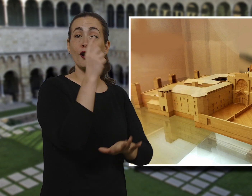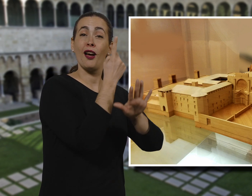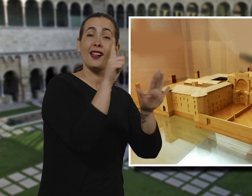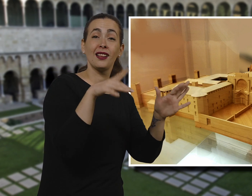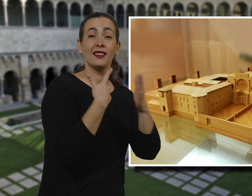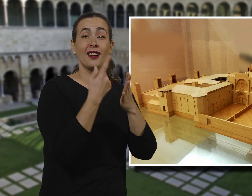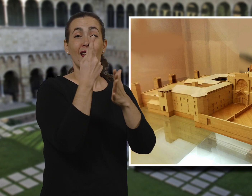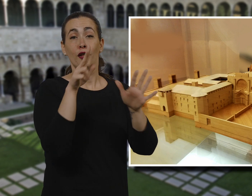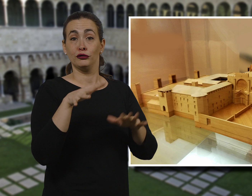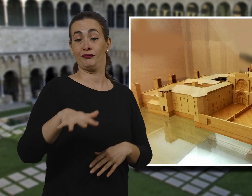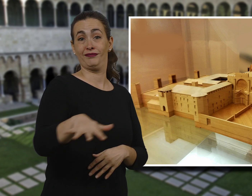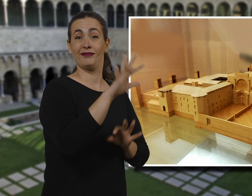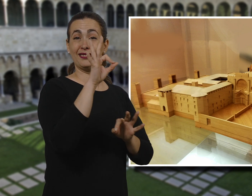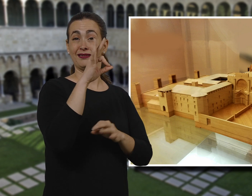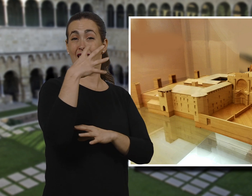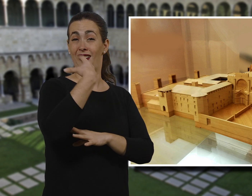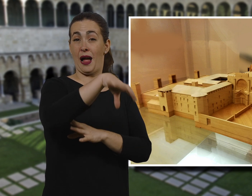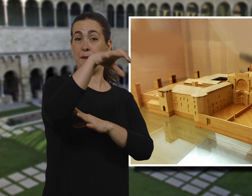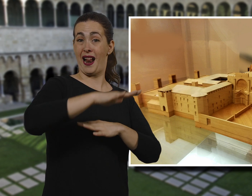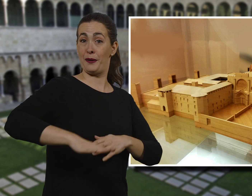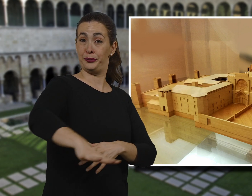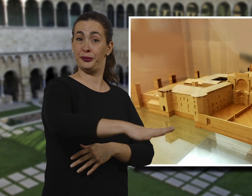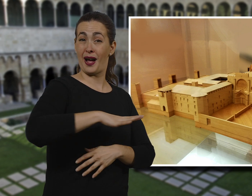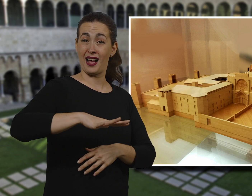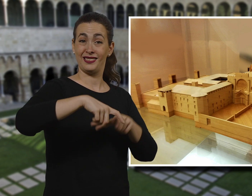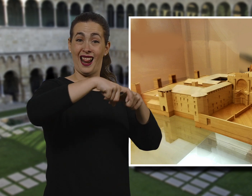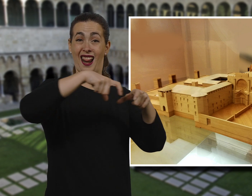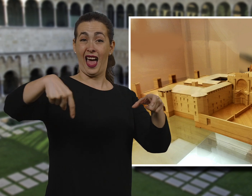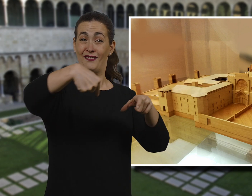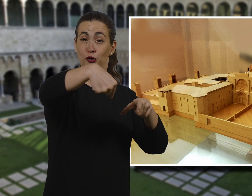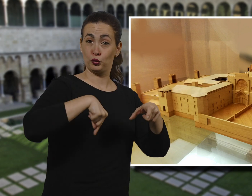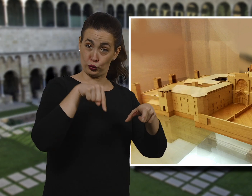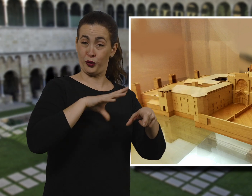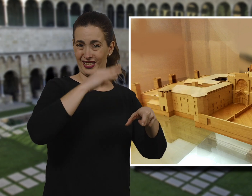En els segles XVII i XVIII es fan reformes importants a l’interior de la base del campanar